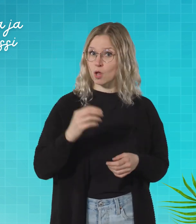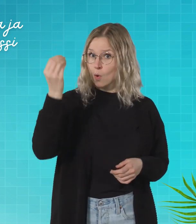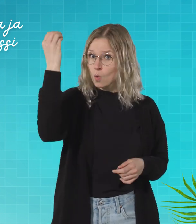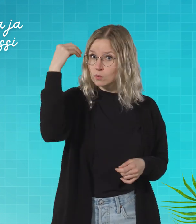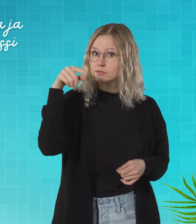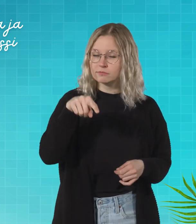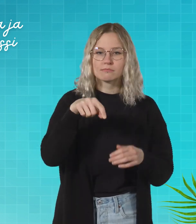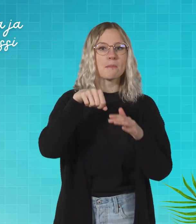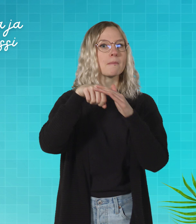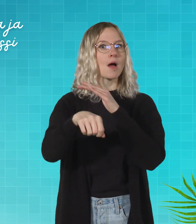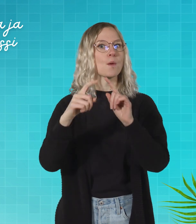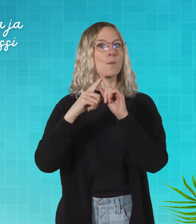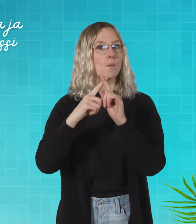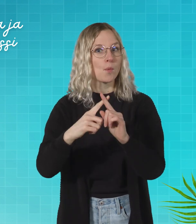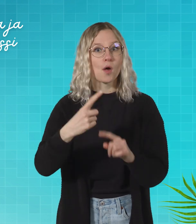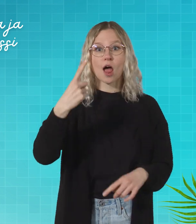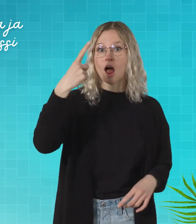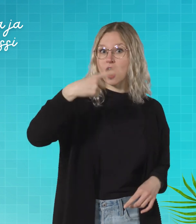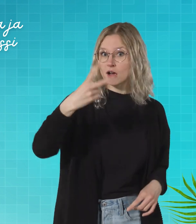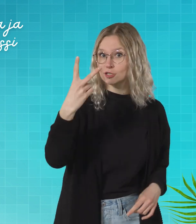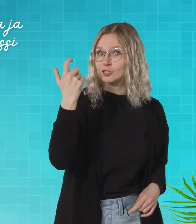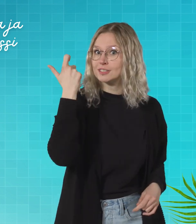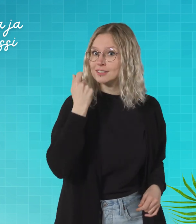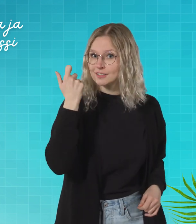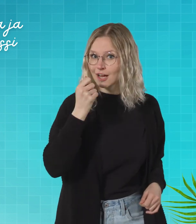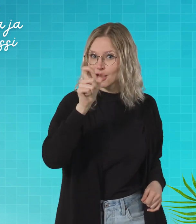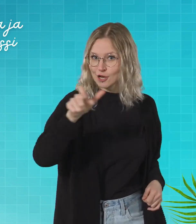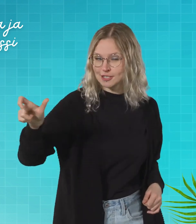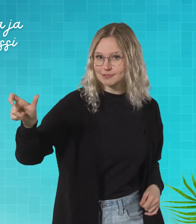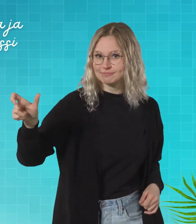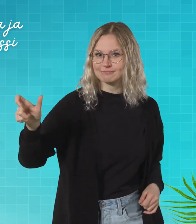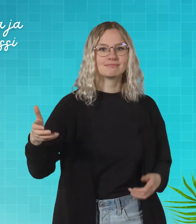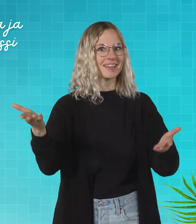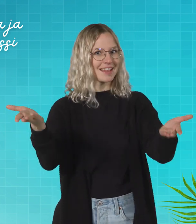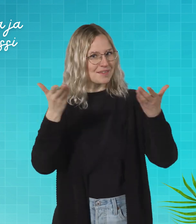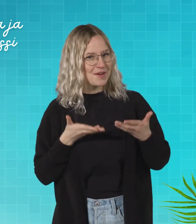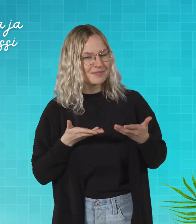Mukaan mahtuu 12 senioria. Tervetuloa!